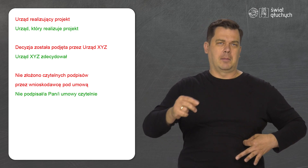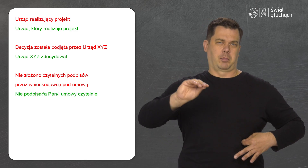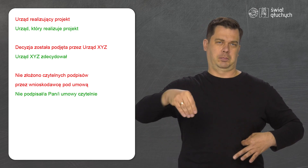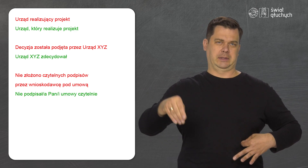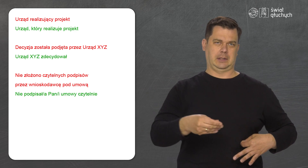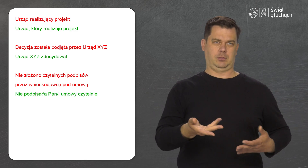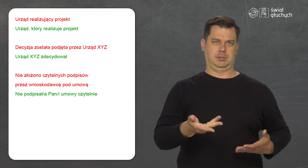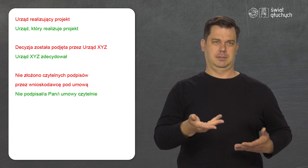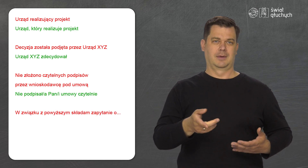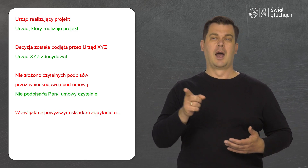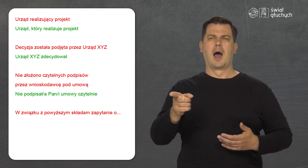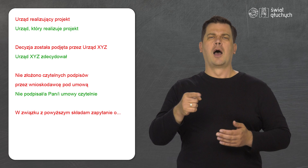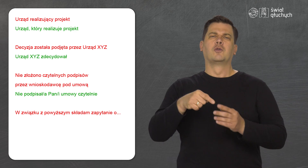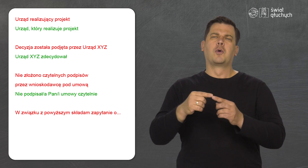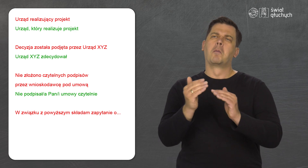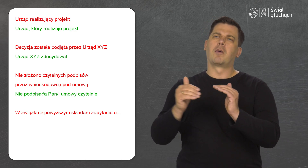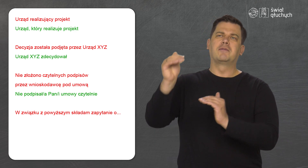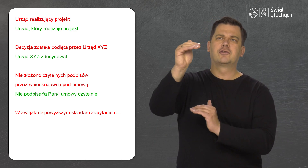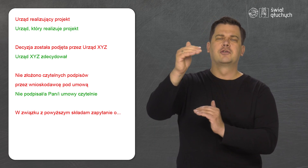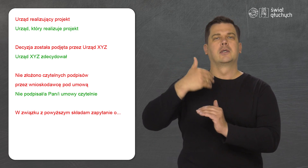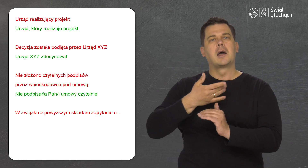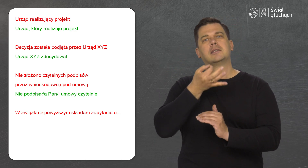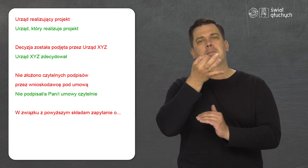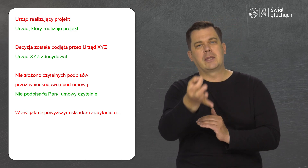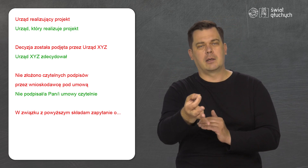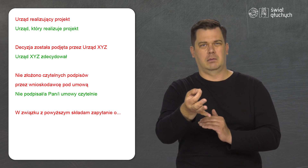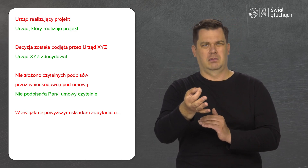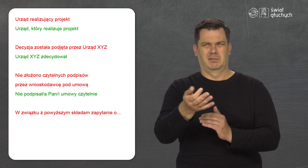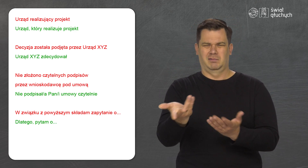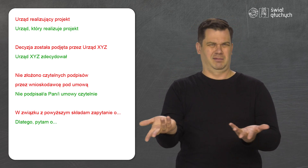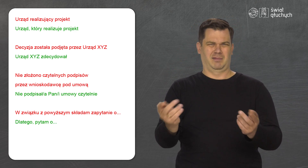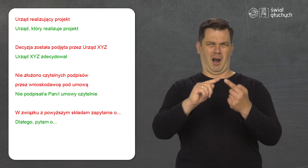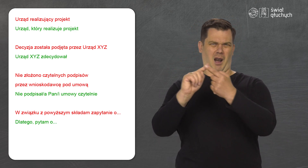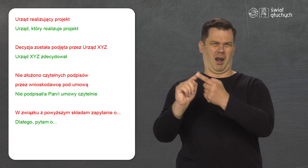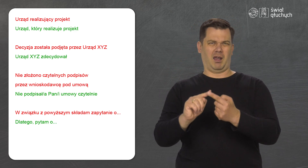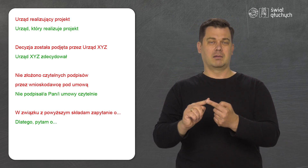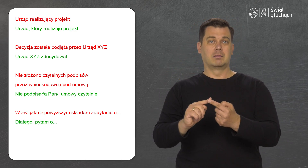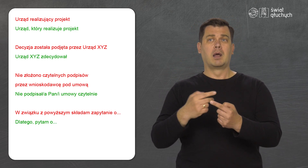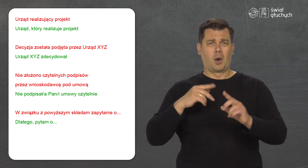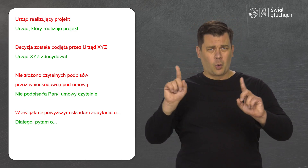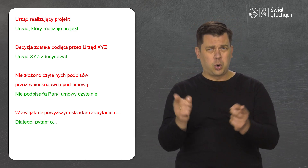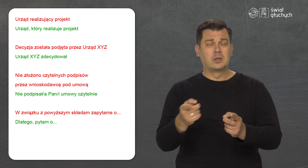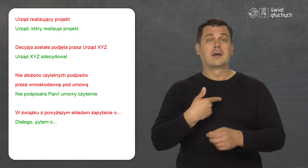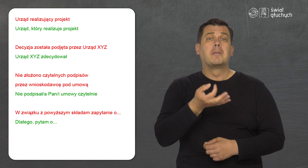Zamiast „w związku z powyższym składam zapytanie o...” — „dlatego, pytam o...”.